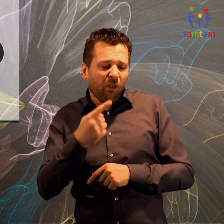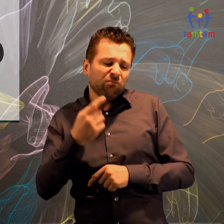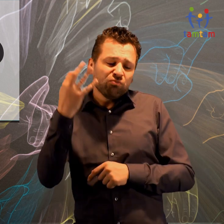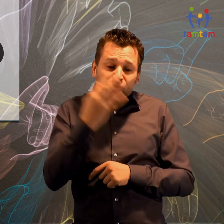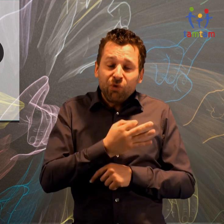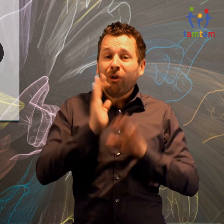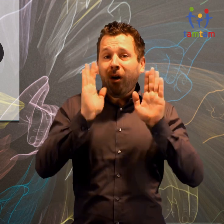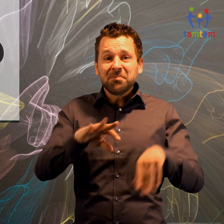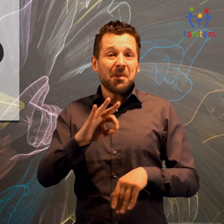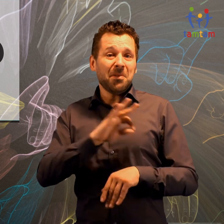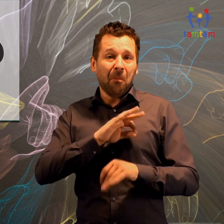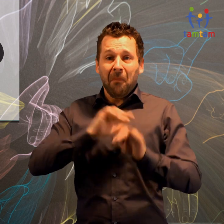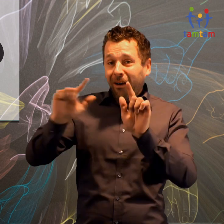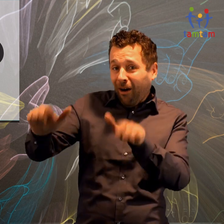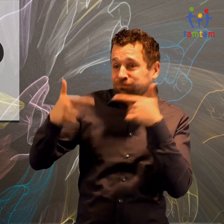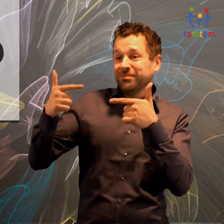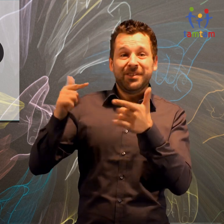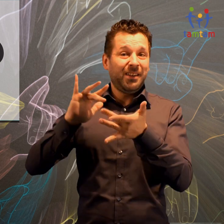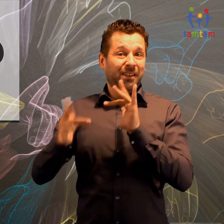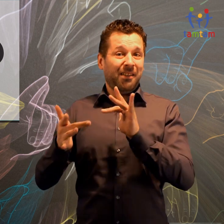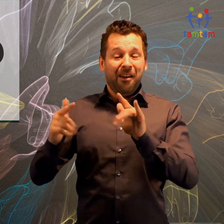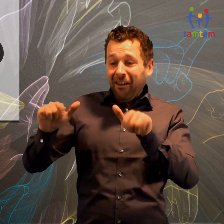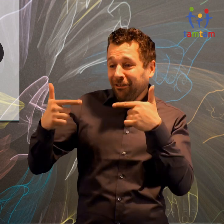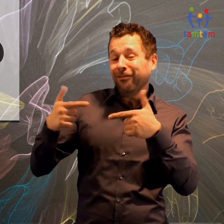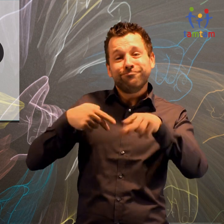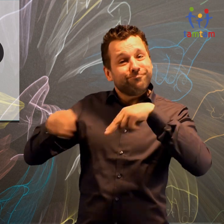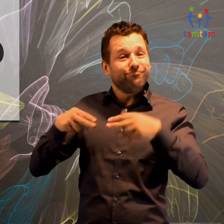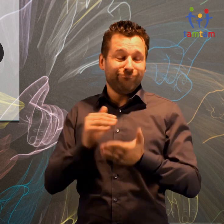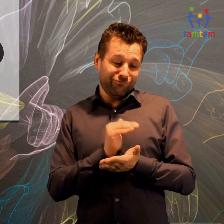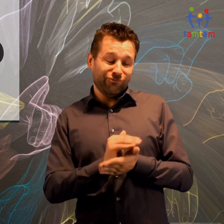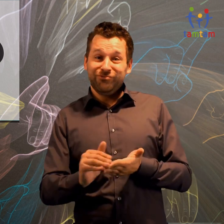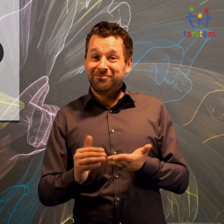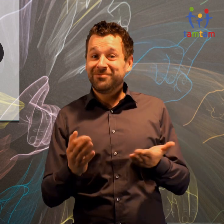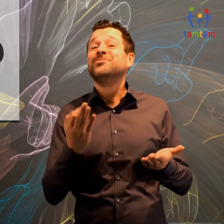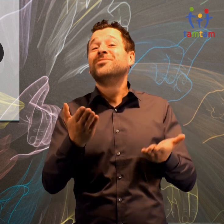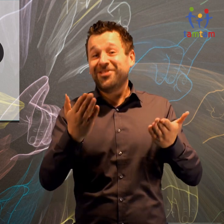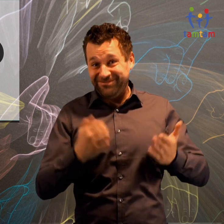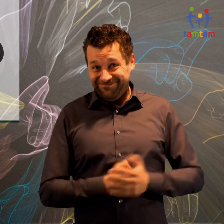A nebo se můžeš potkat se svými kamarády online, co na to říkáš?"